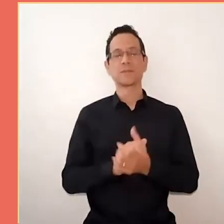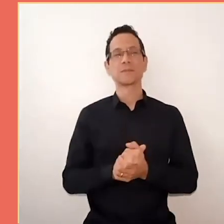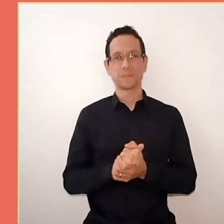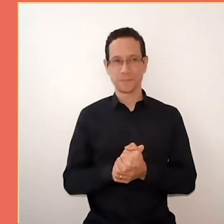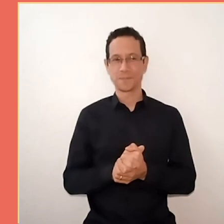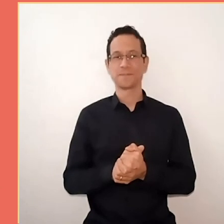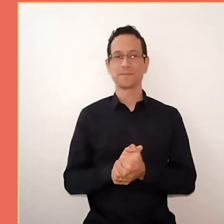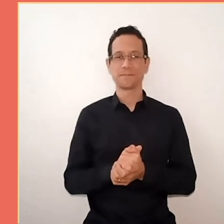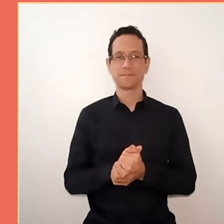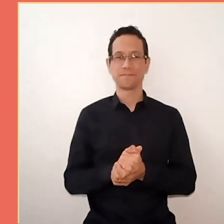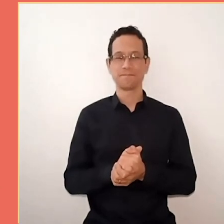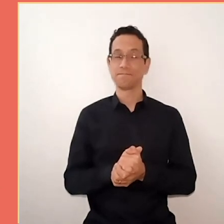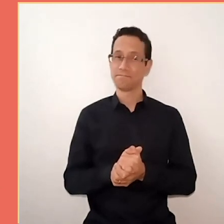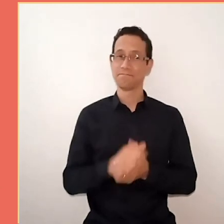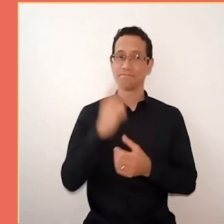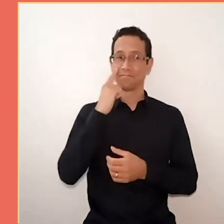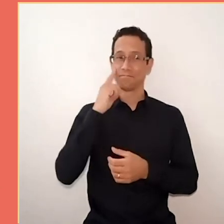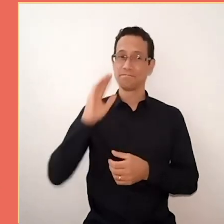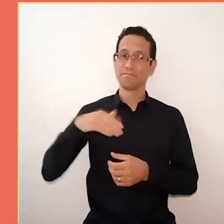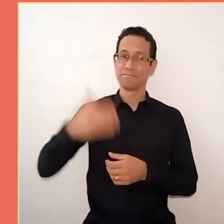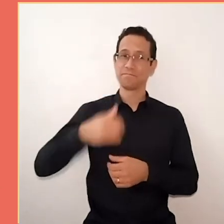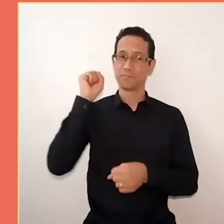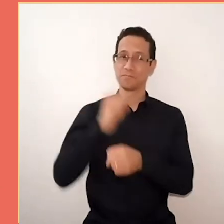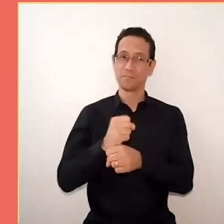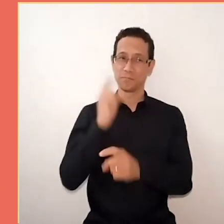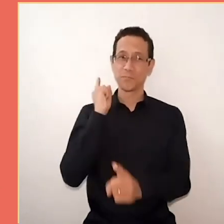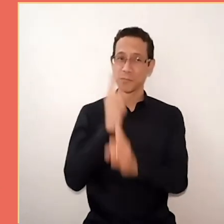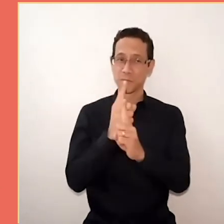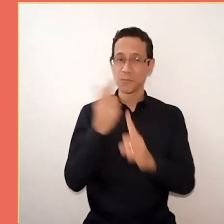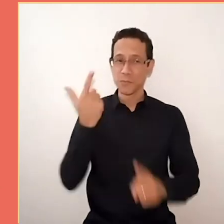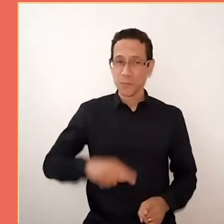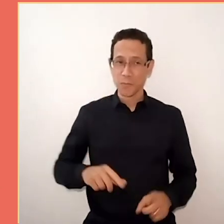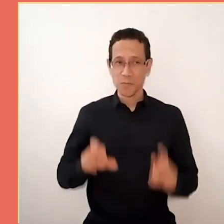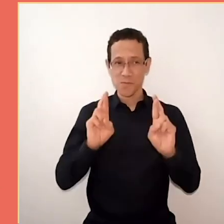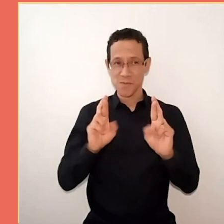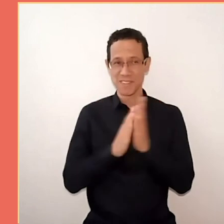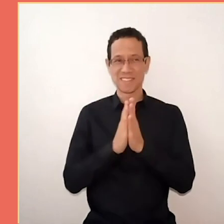E espero que a gente se veja em breve. Tomara, estou aqui torcendo pra isso.